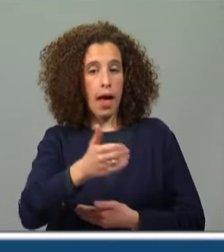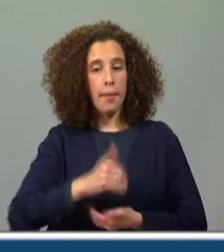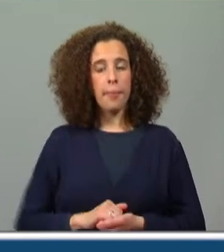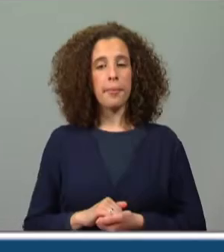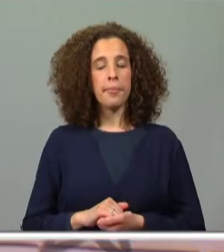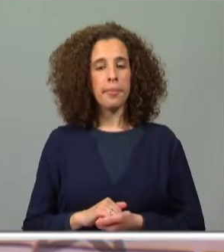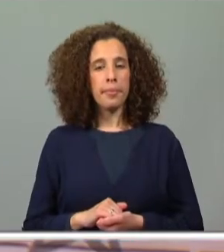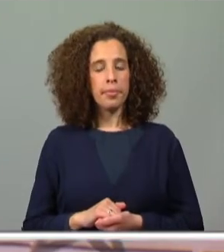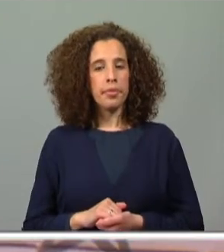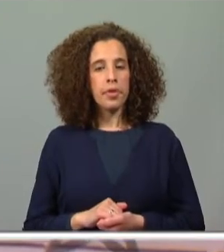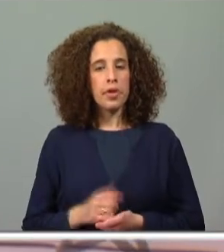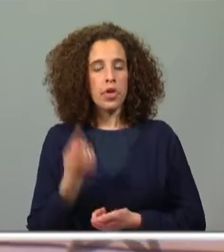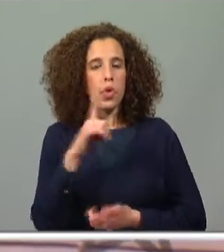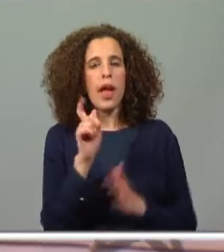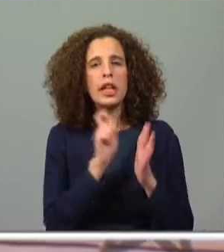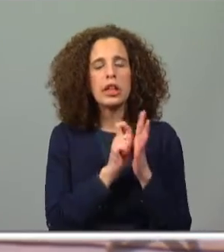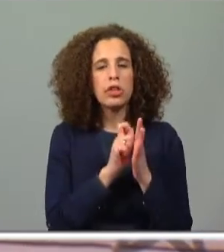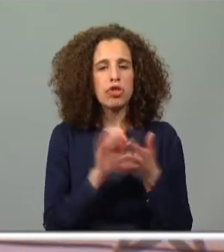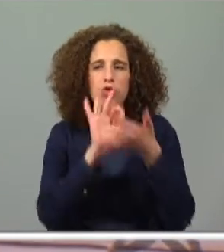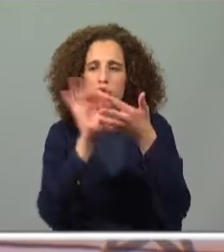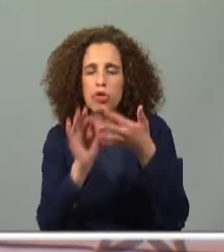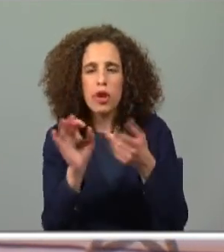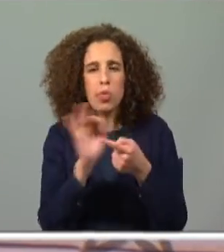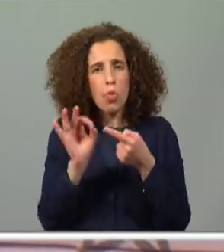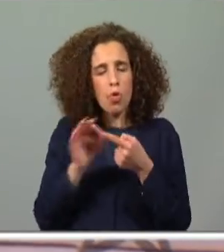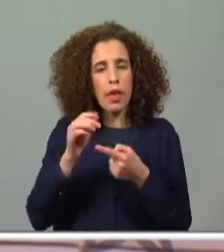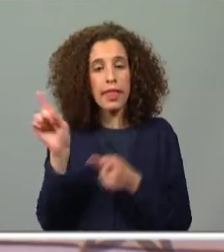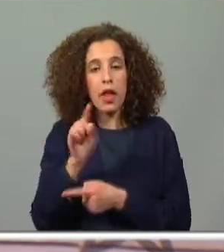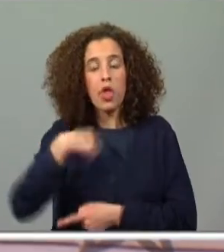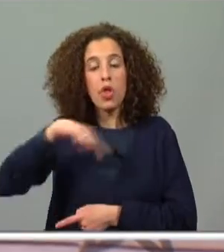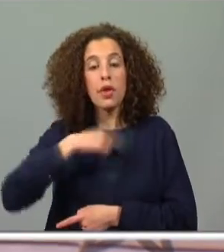é não é descrita com muito pormenor não nós percebemos é o que é que ela faz 沒有詳細描述 沒有我們意識到它的作用